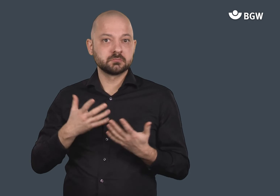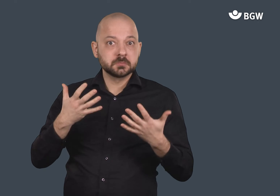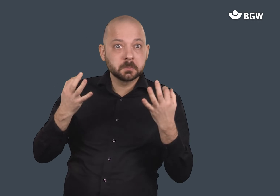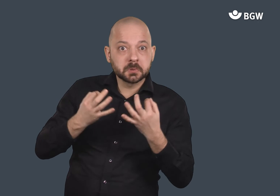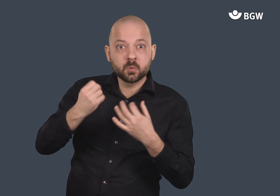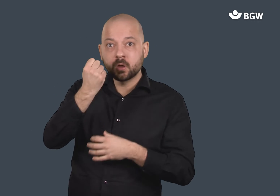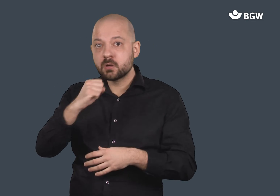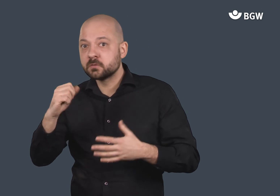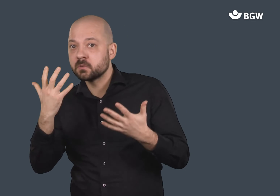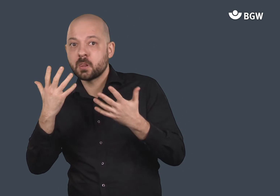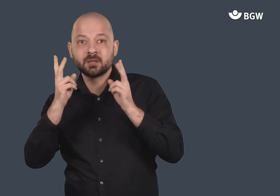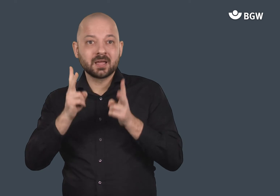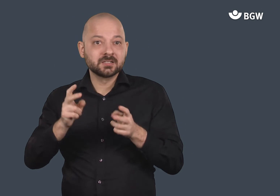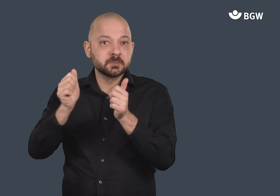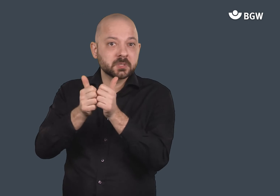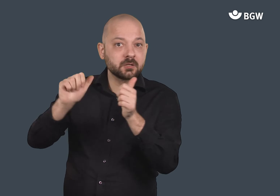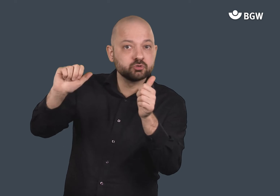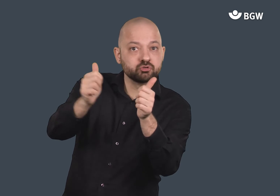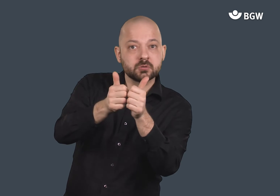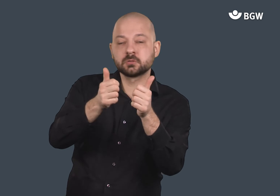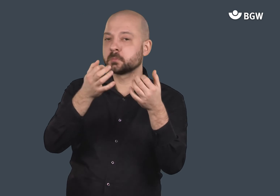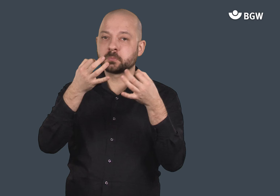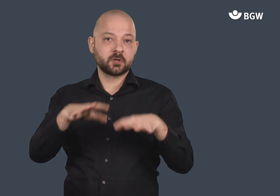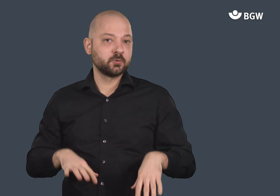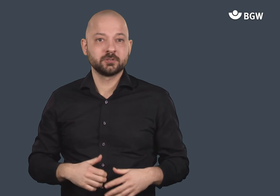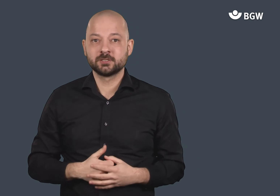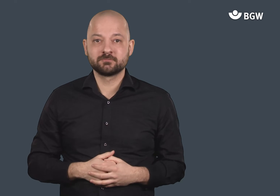Sie brauchen auch keinen Rechtsbeistand.